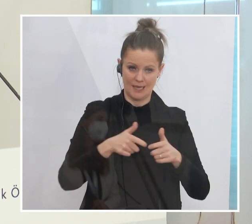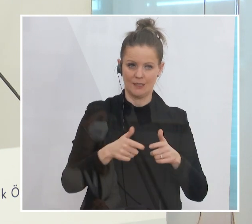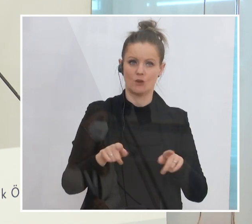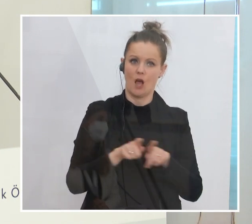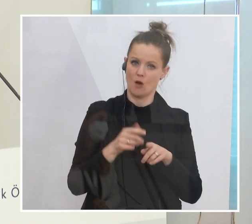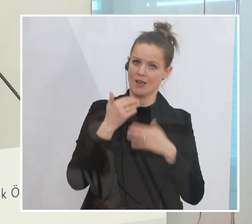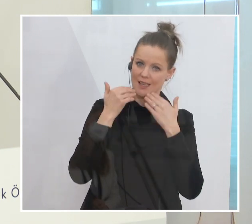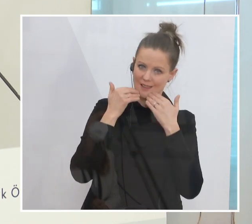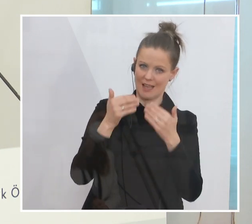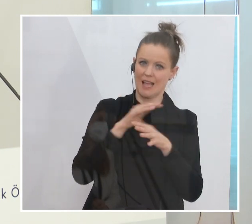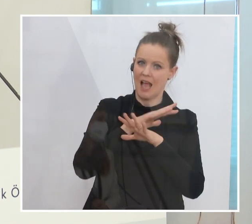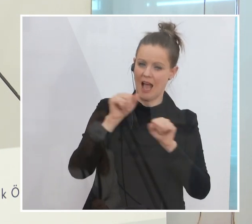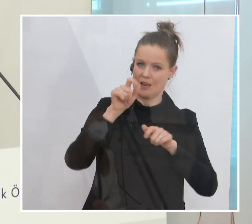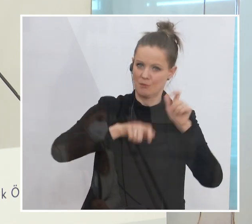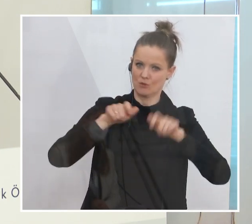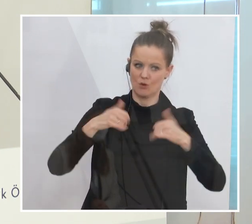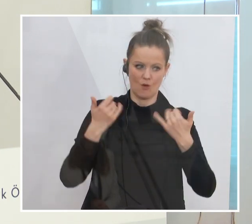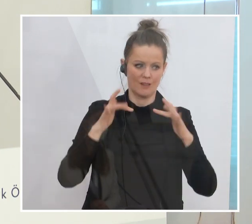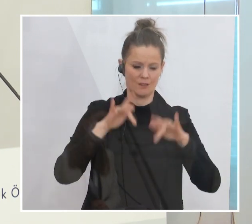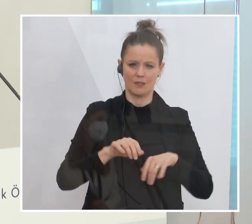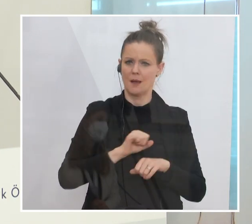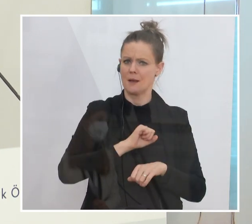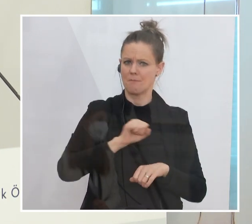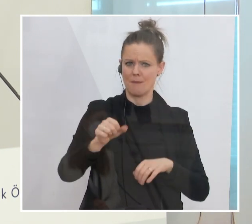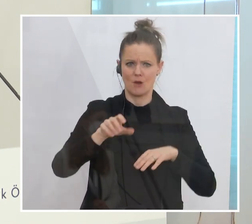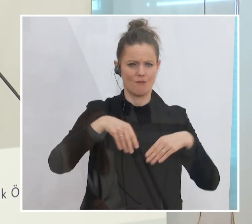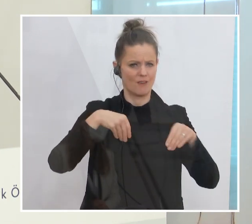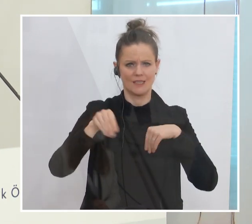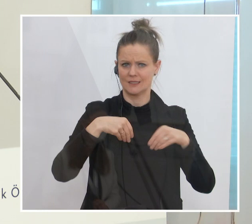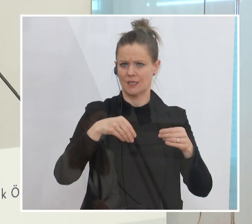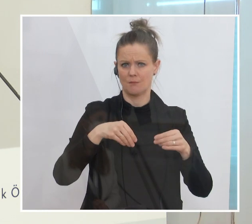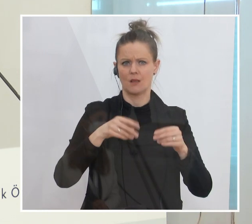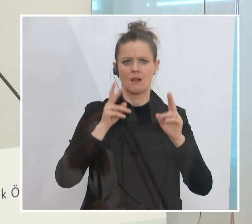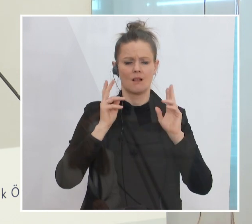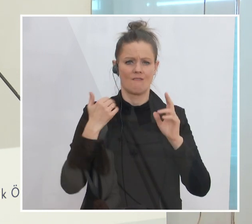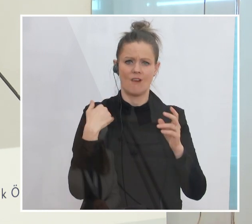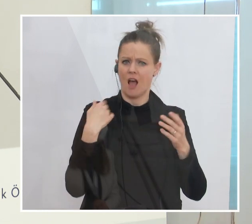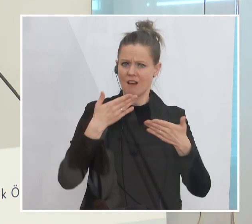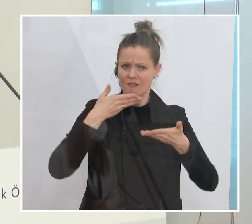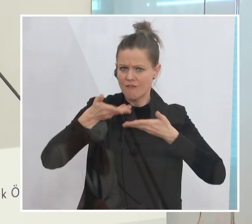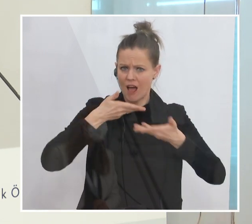hier Stehenden - dass wir das so schnell und so flexibel auch verhandeln konnten, und dass wir